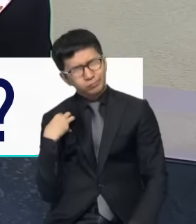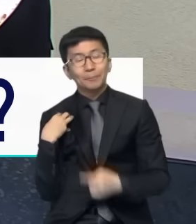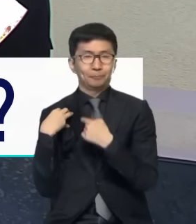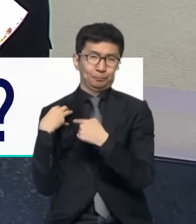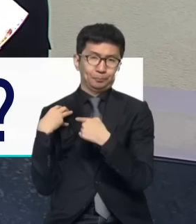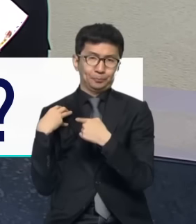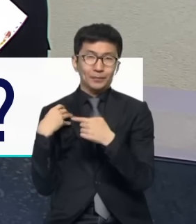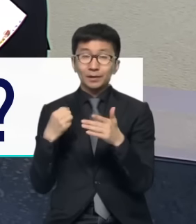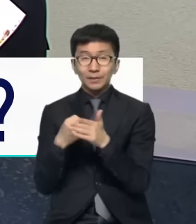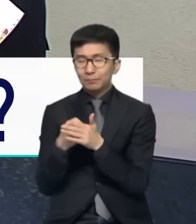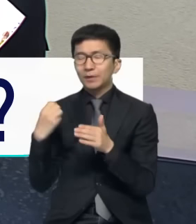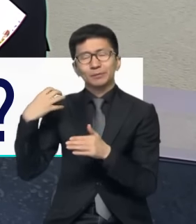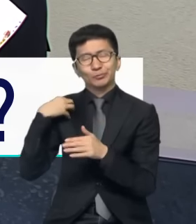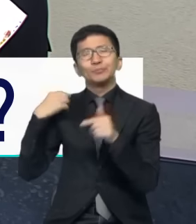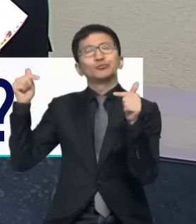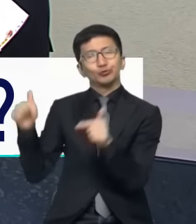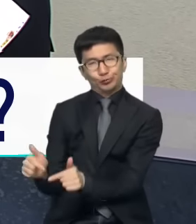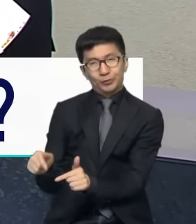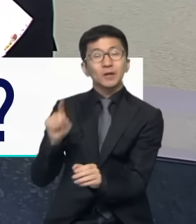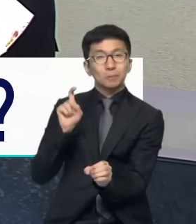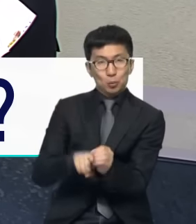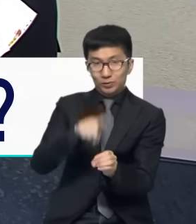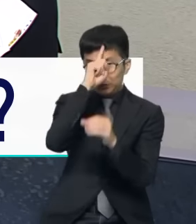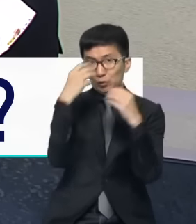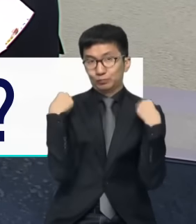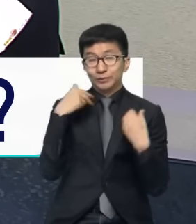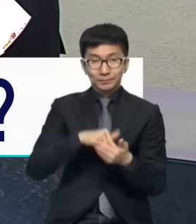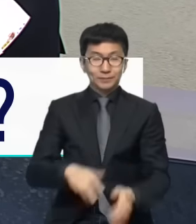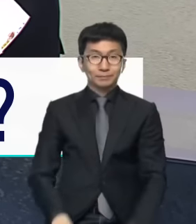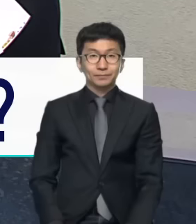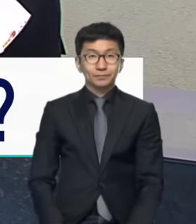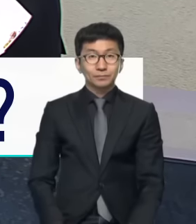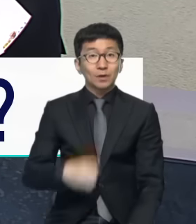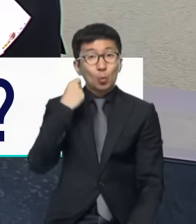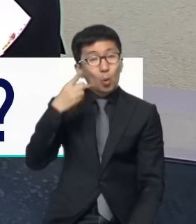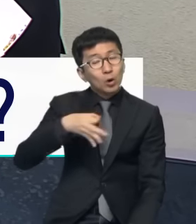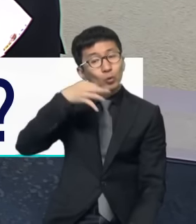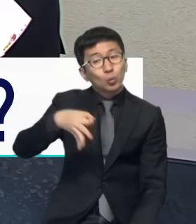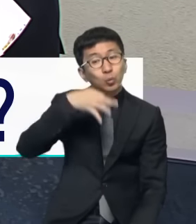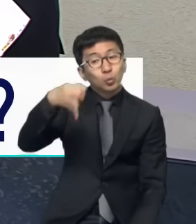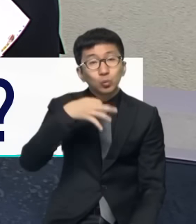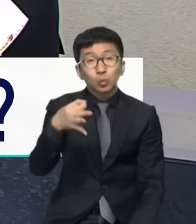부담이 크니까 그걸 줄여주겠다는 겁니다. 그렇다면 매달 내는 돈이 얼마나